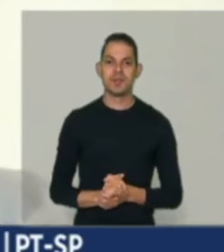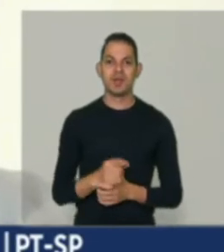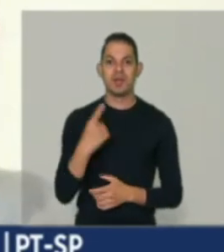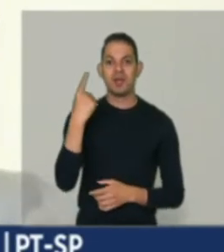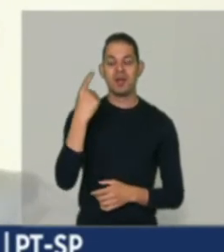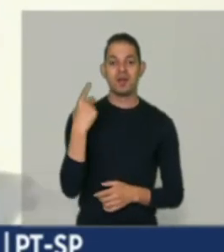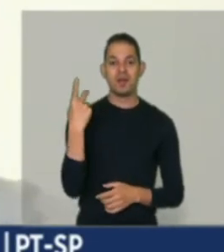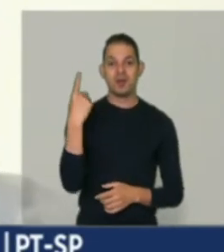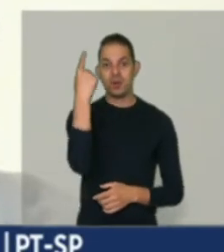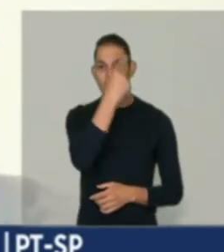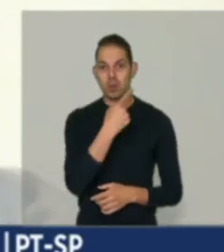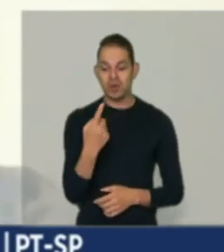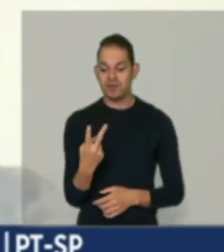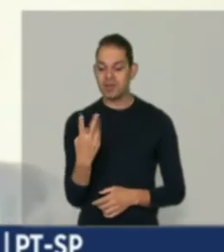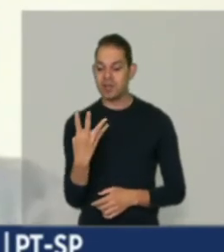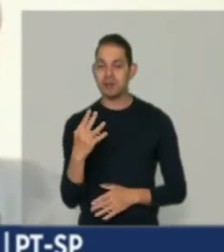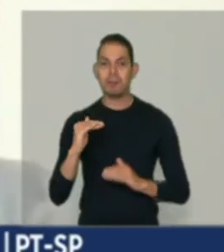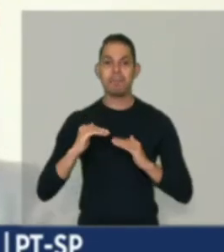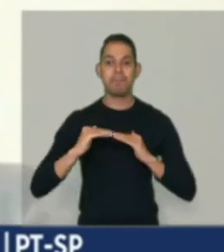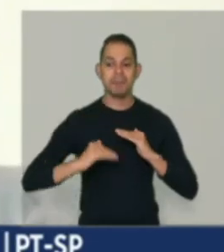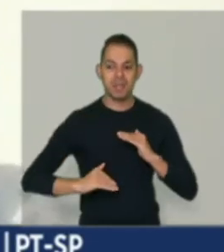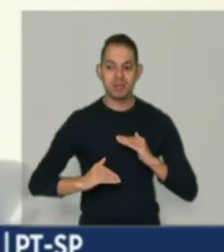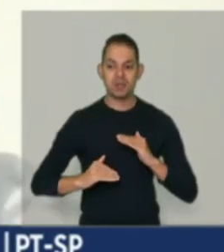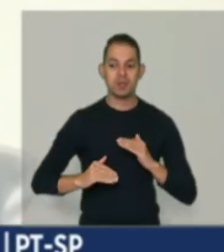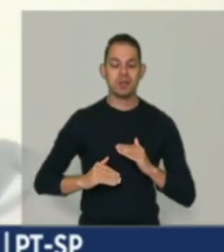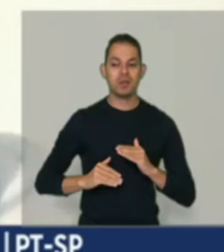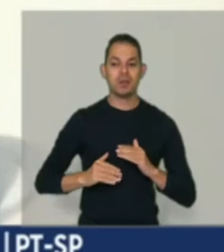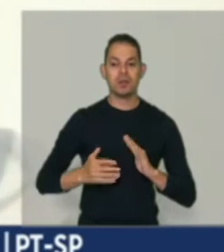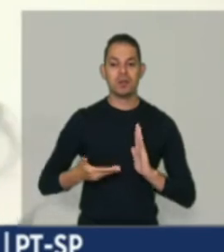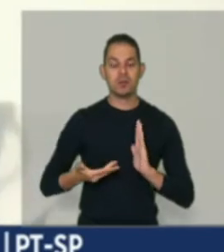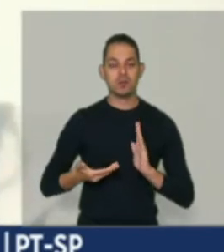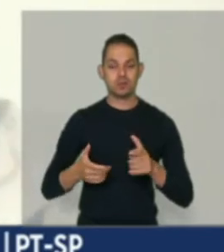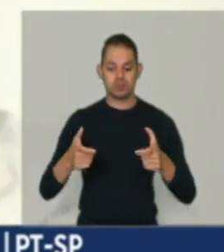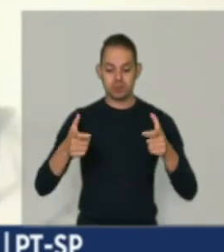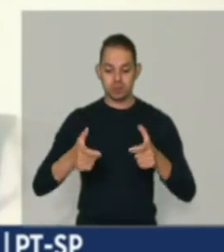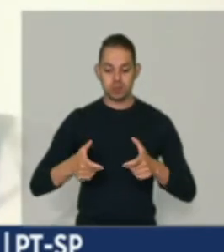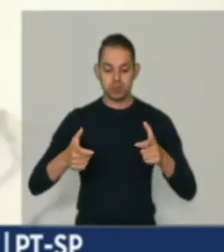DUROU 24 HORAS. EM 24 HORAS A CÂMARA MUNICIPAL DE ARARAQUARA REJEITOU ESSE